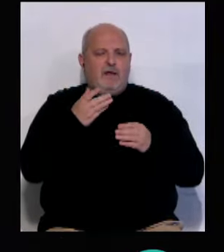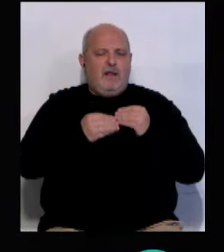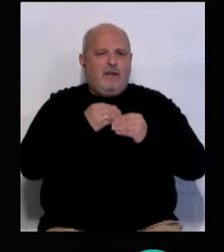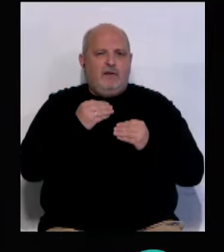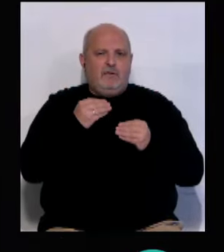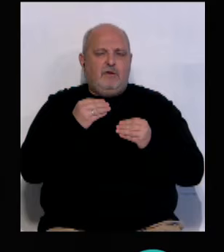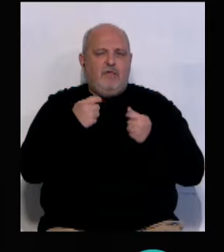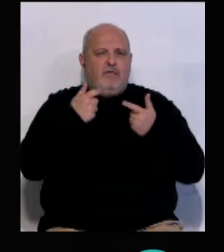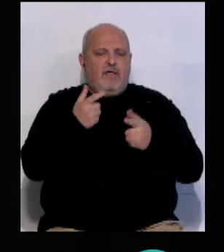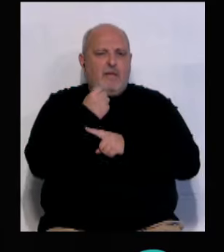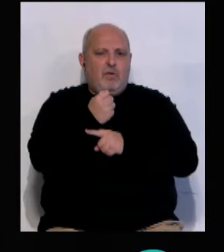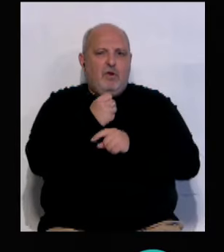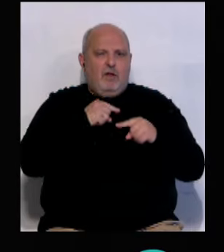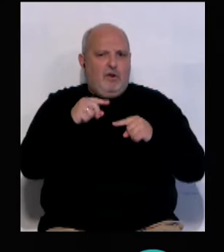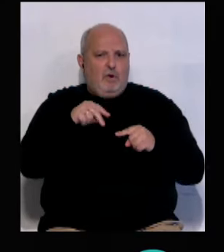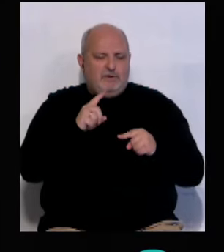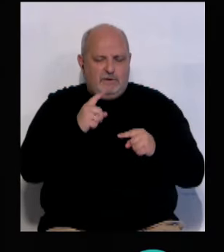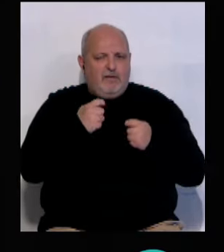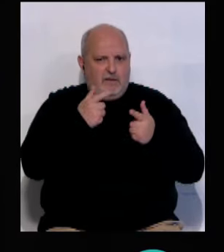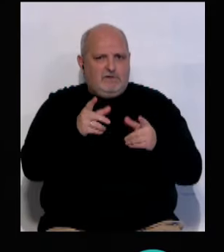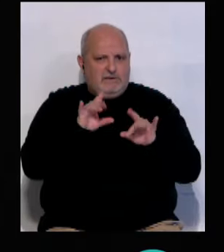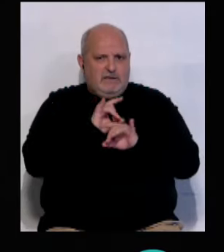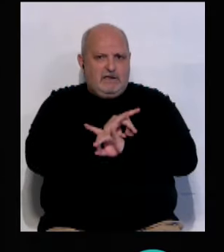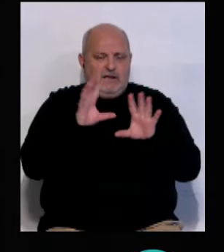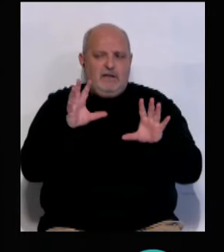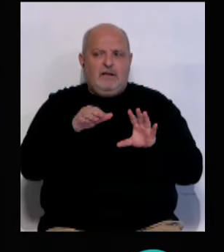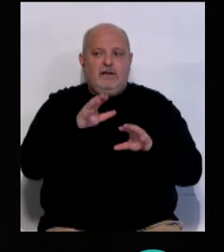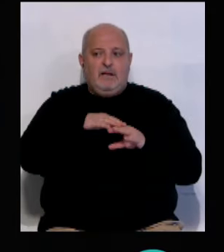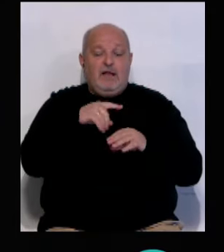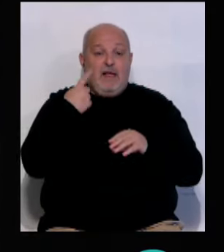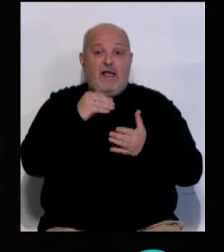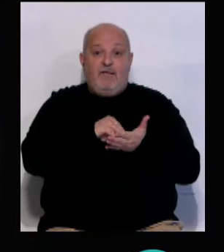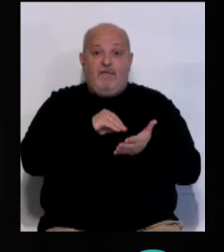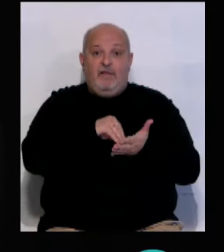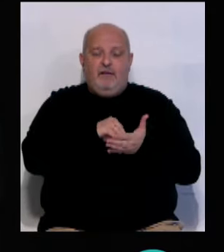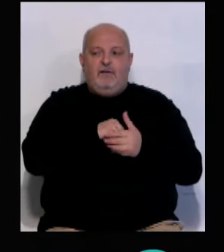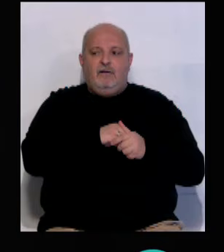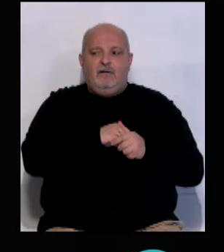del entrenador no es no es que le hacemos la c de entrenador ni mucho menos sino que muchas veces no